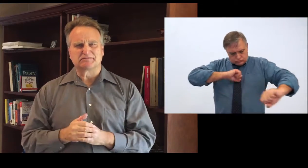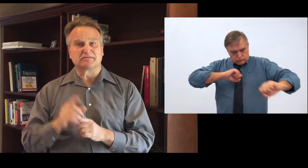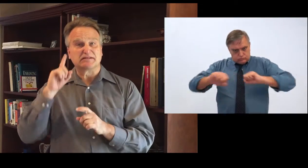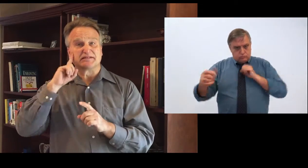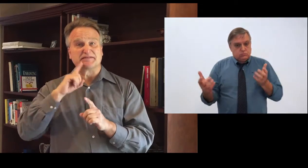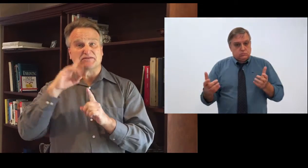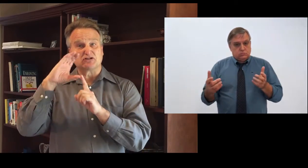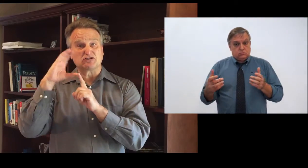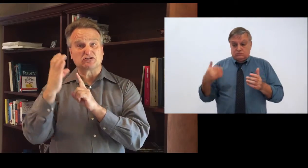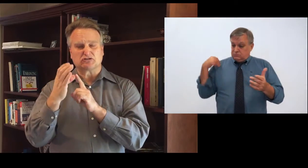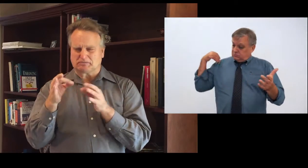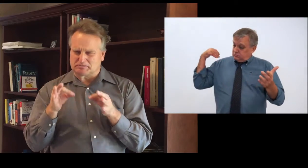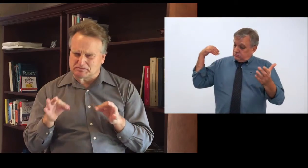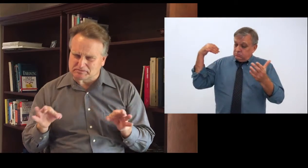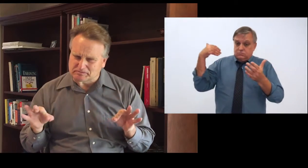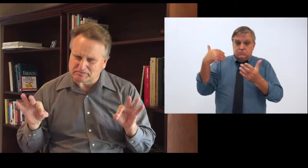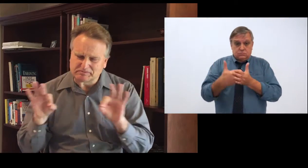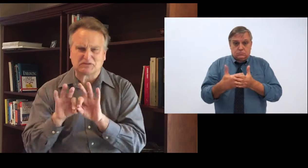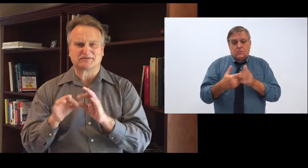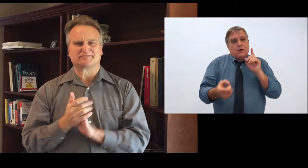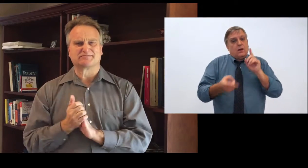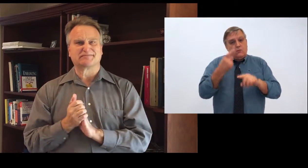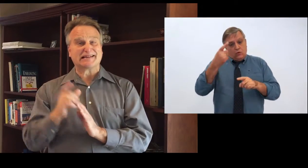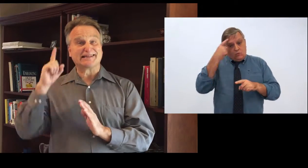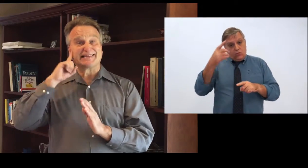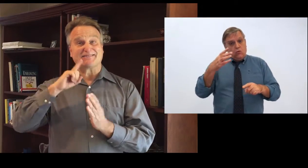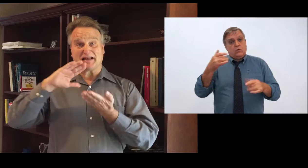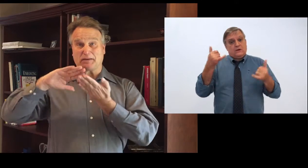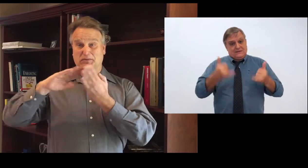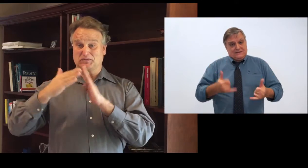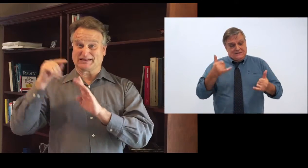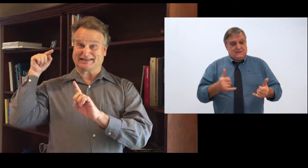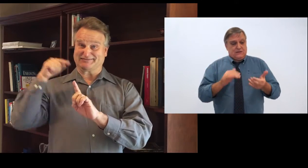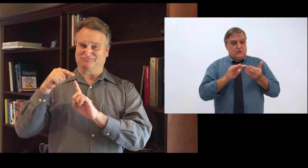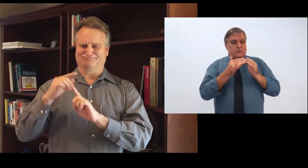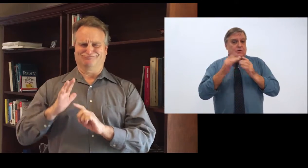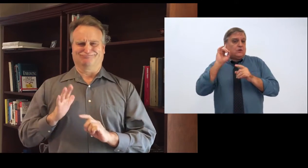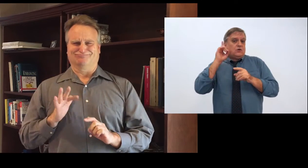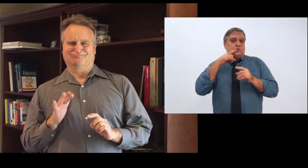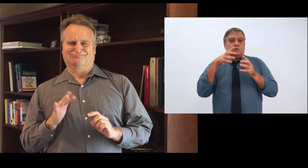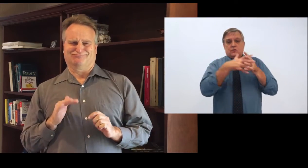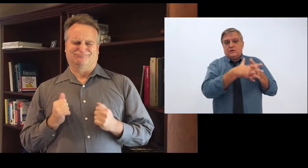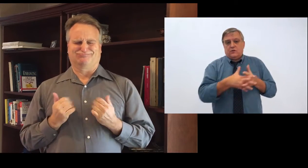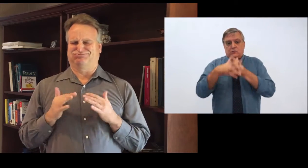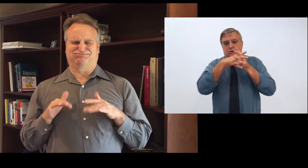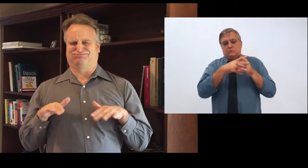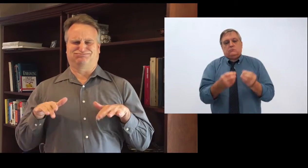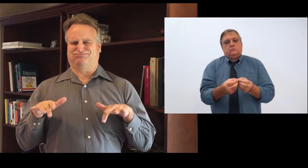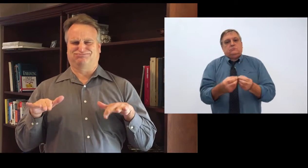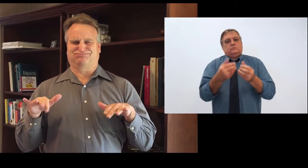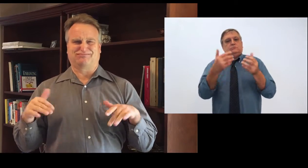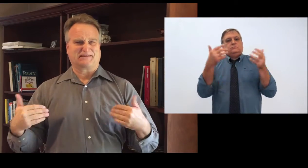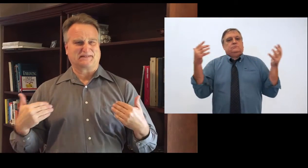l’importance de la culture sourde et le dynamisme de la communauté sourde.